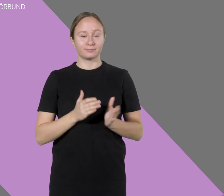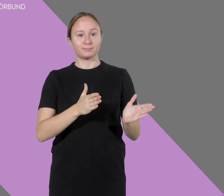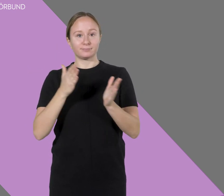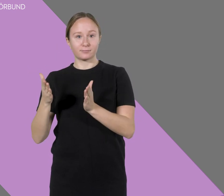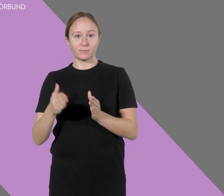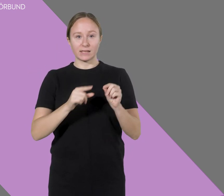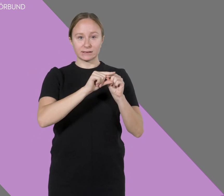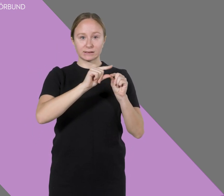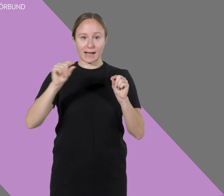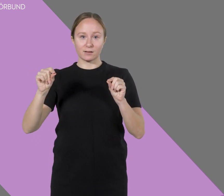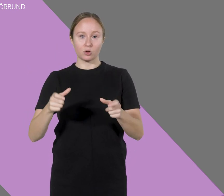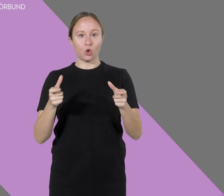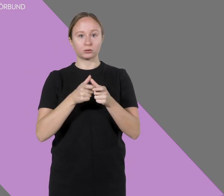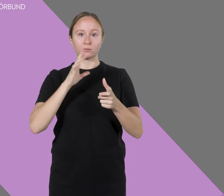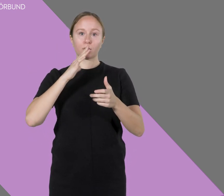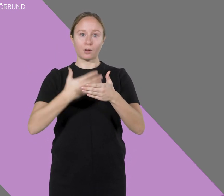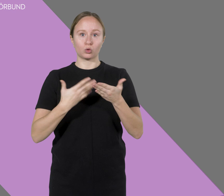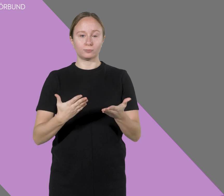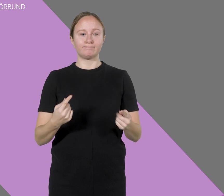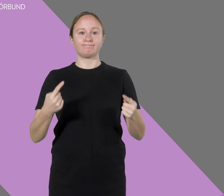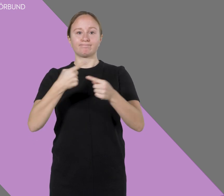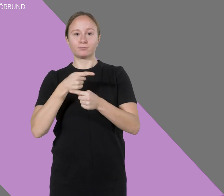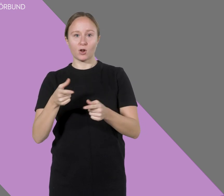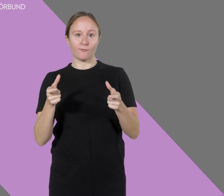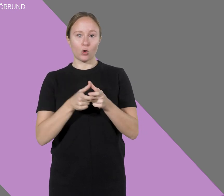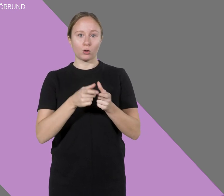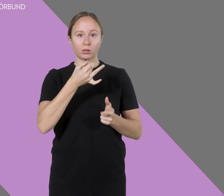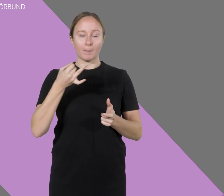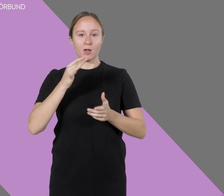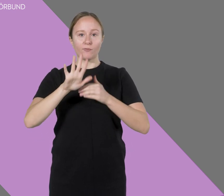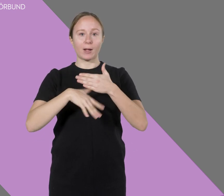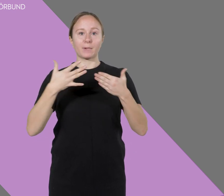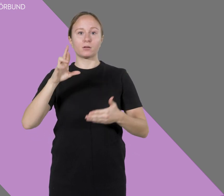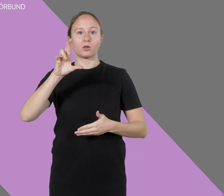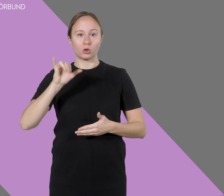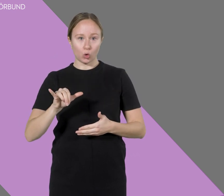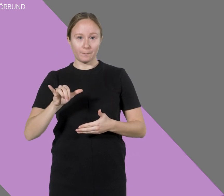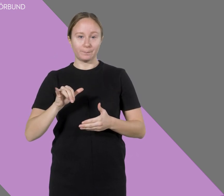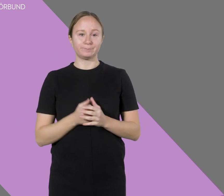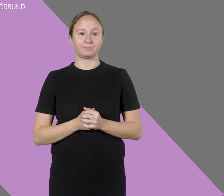I serien Yhdistystarinat står föreningen Tampereen Viittomakieliset ry i tur.